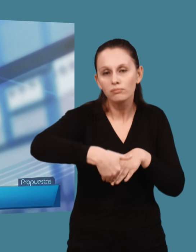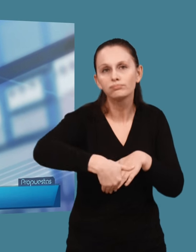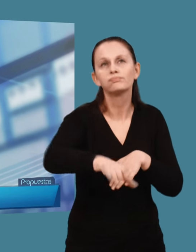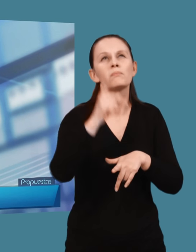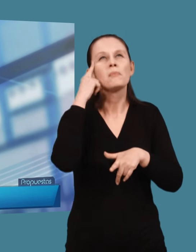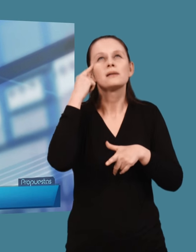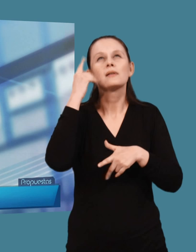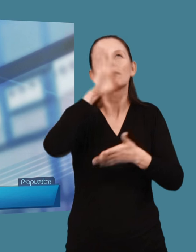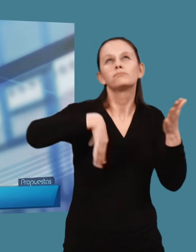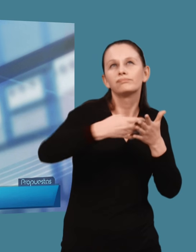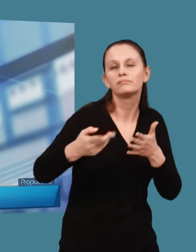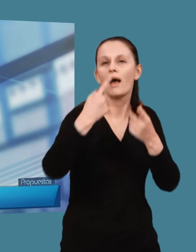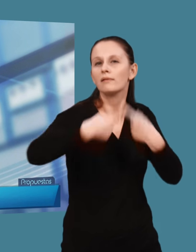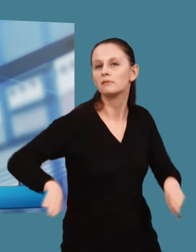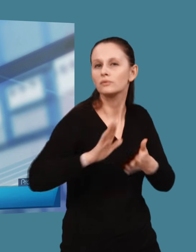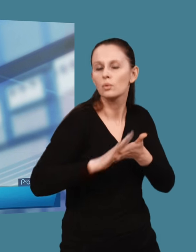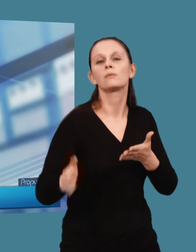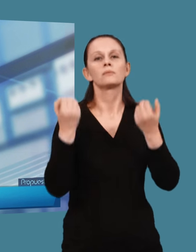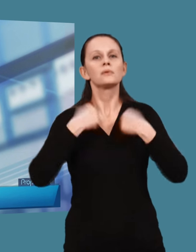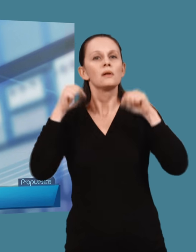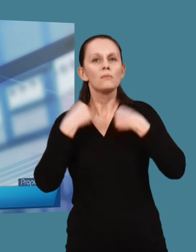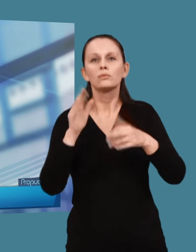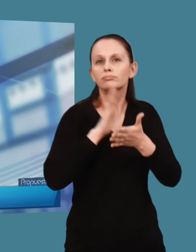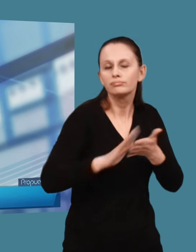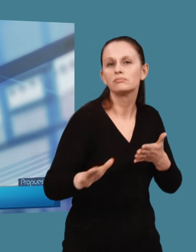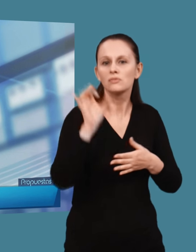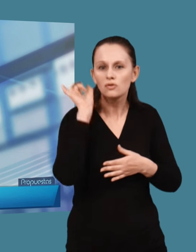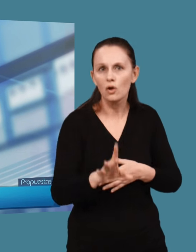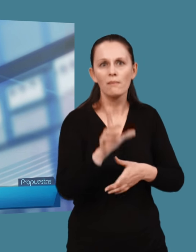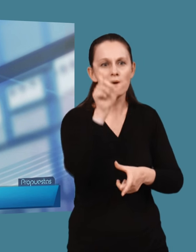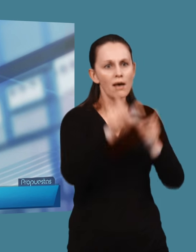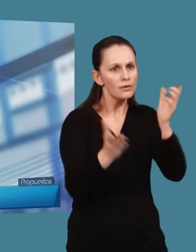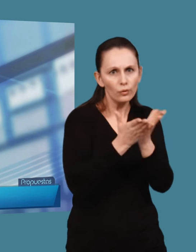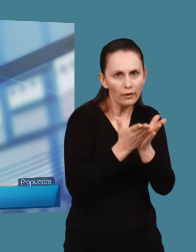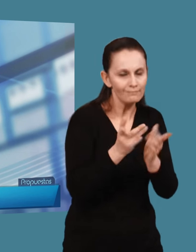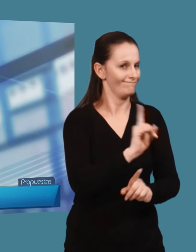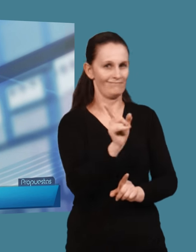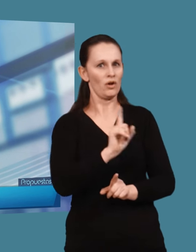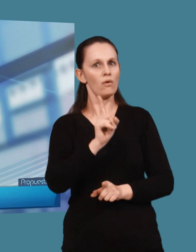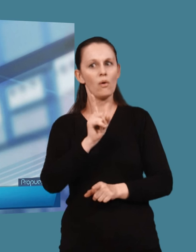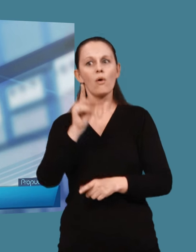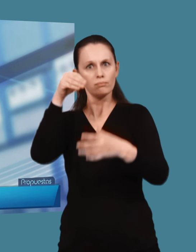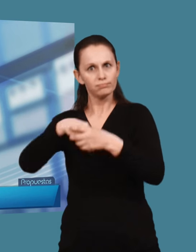poder planificar nuevas actividades, nuevos deportes. No solamente con los estudiantes, sino también con el personal de la Universidad.